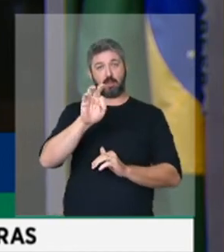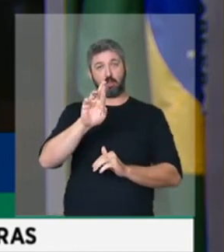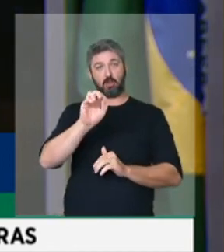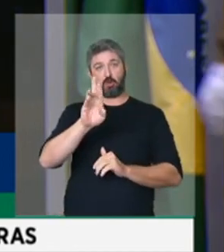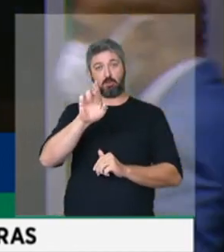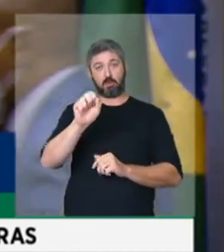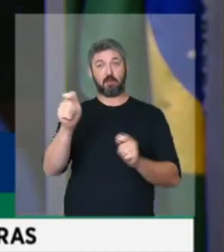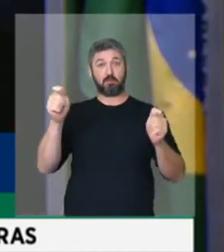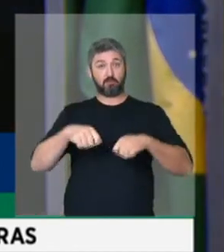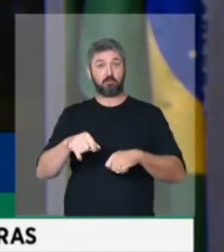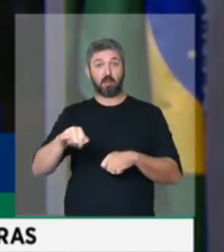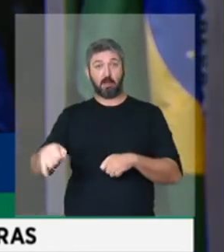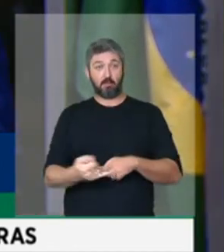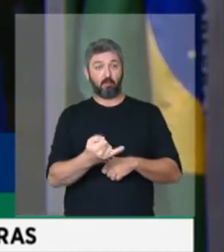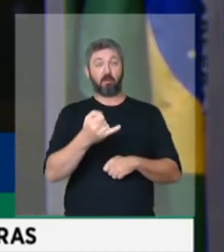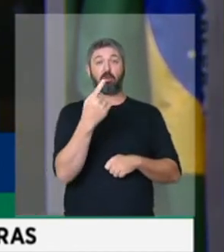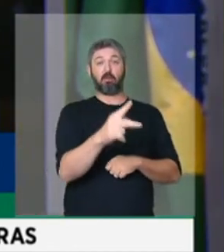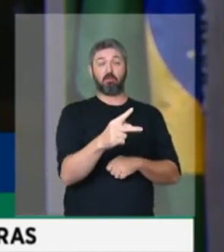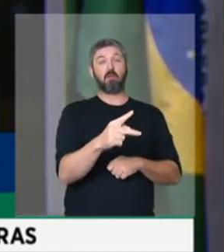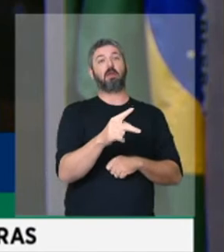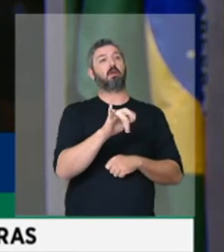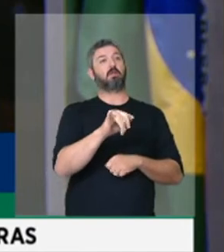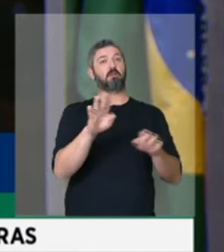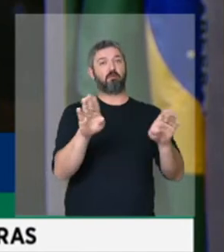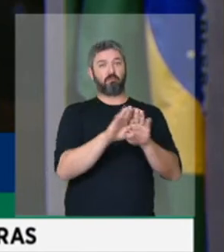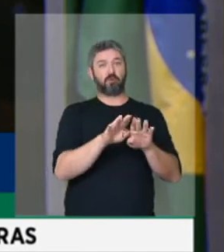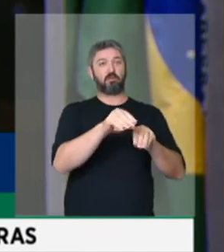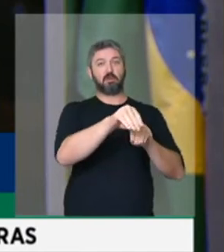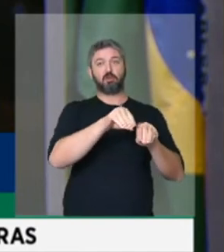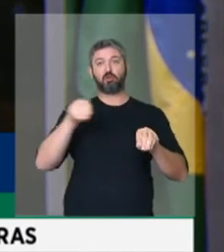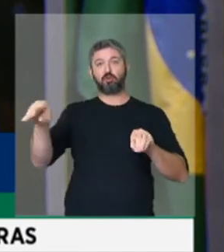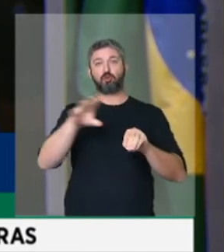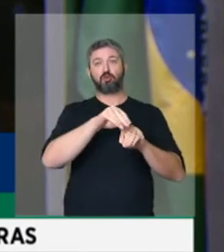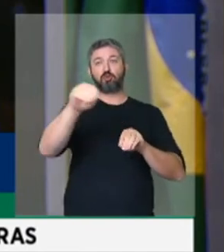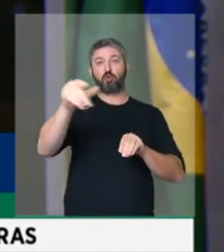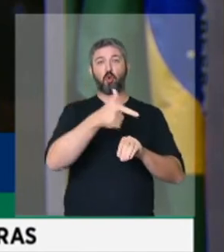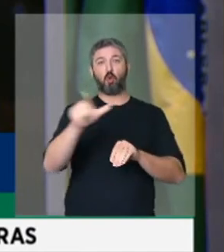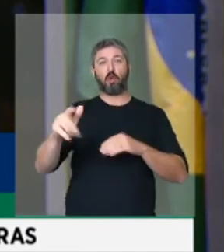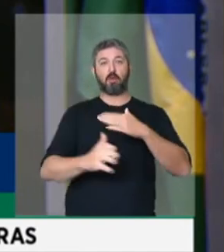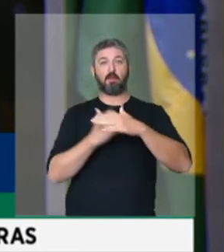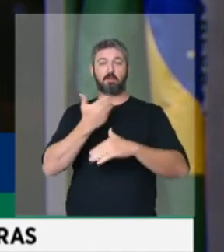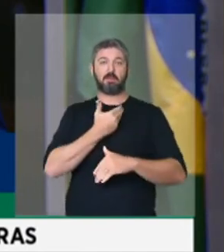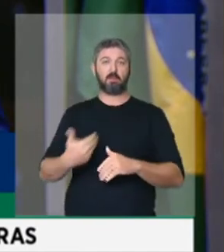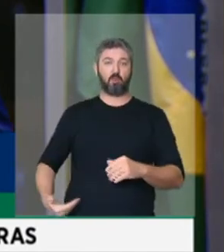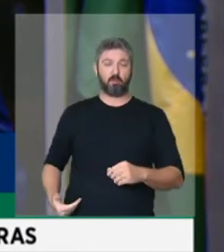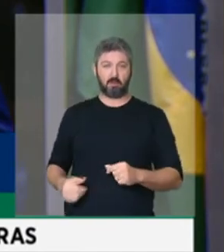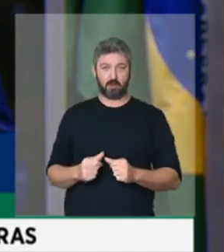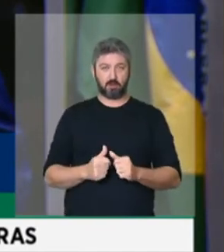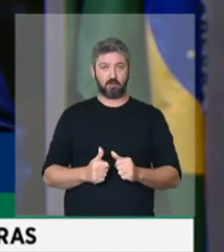MUITO FELIZ, AÍ SIM, AO ACOLHER SUGESTÕES DOS PARTIDOS DE OPOSIÇÃO PARA VALORIZARMOS OS FUNCIONÁRIOS